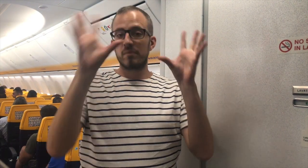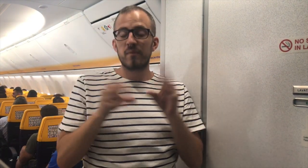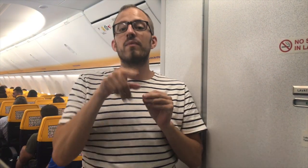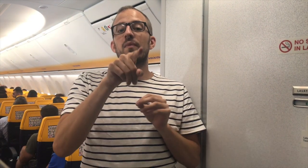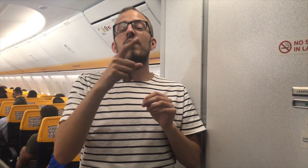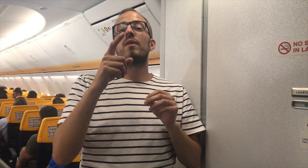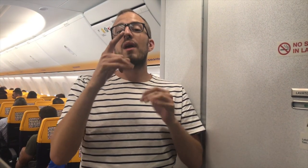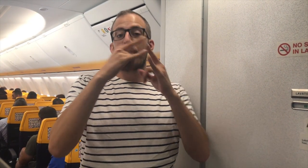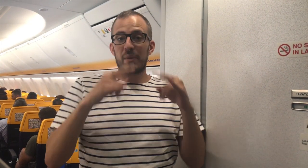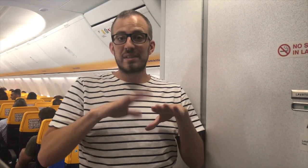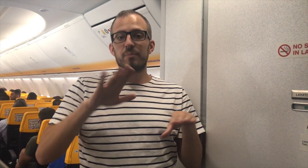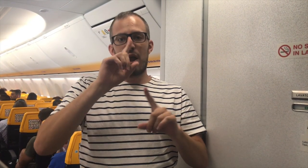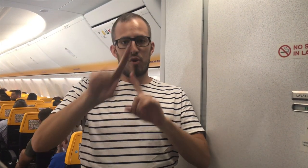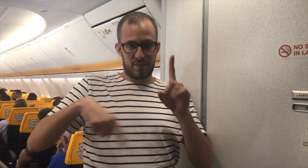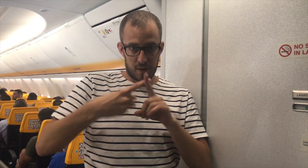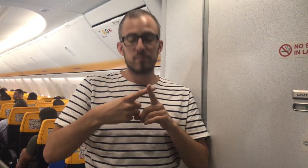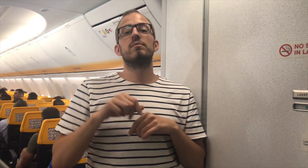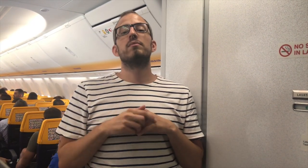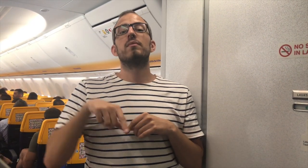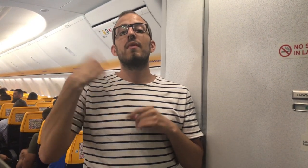Resumidamente, el EUDY Children Camp se celebrará el año que viene,